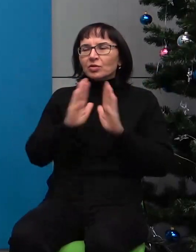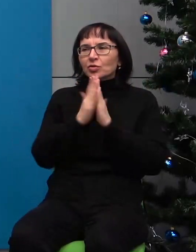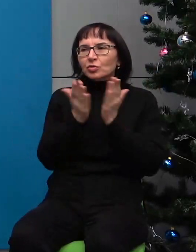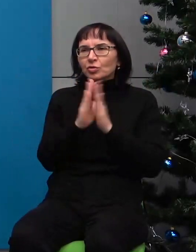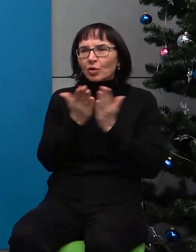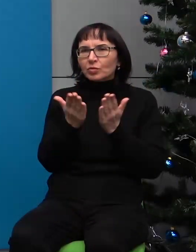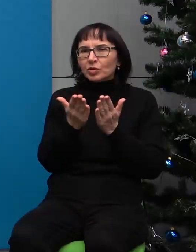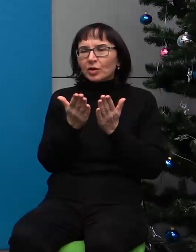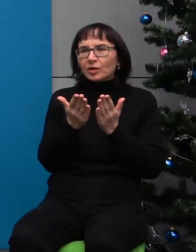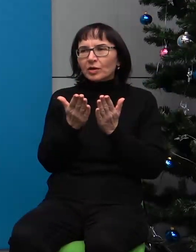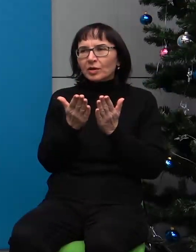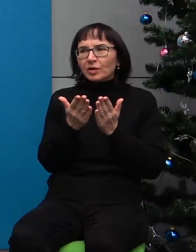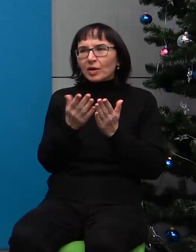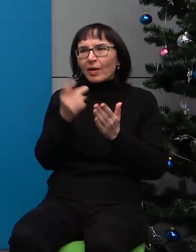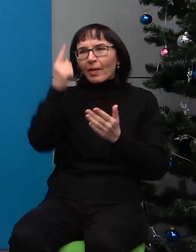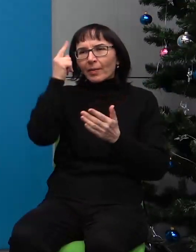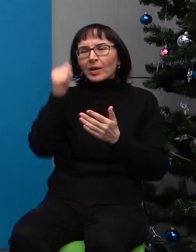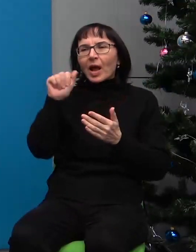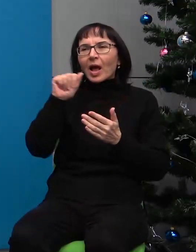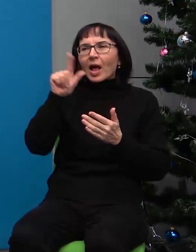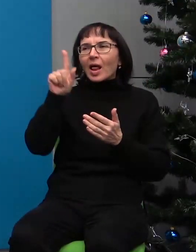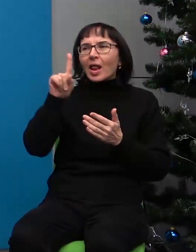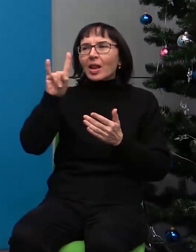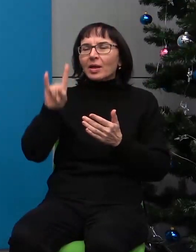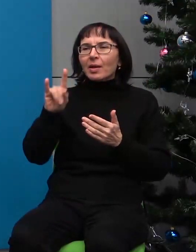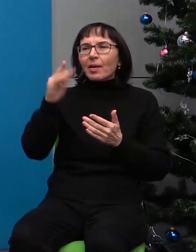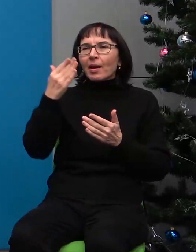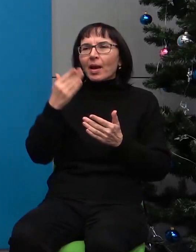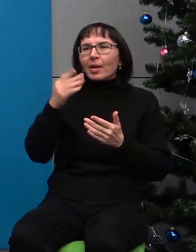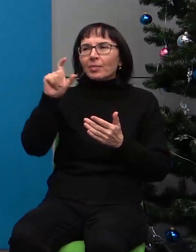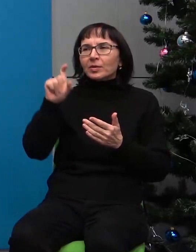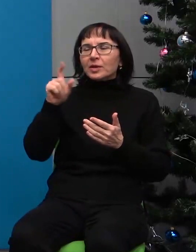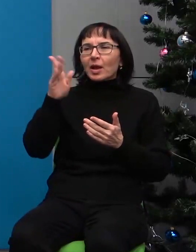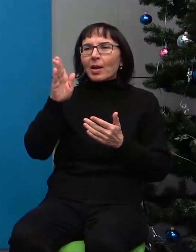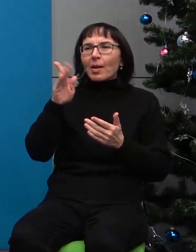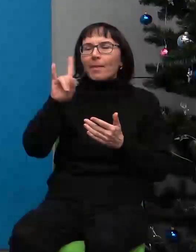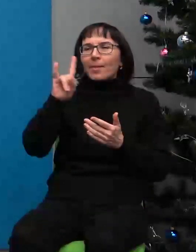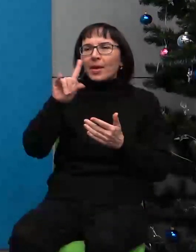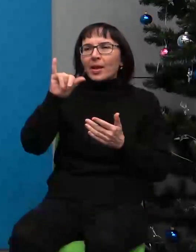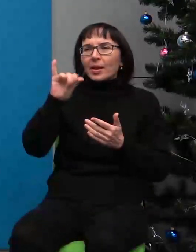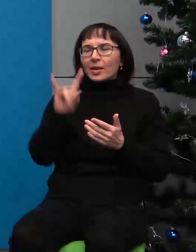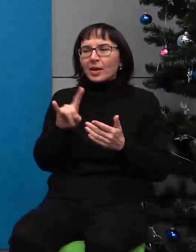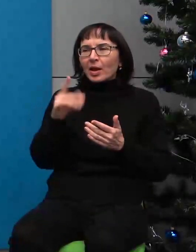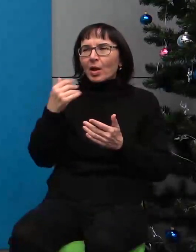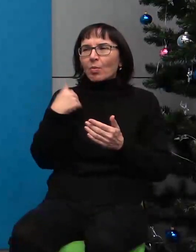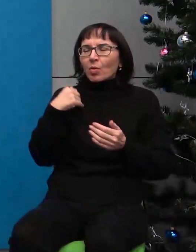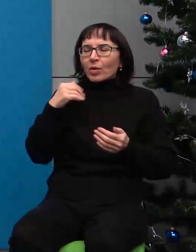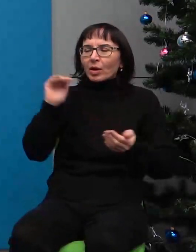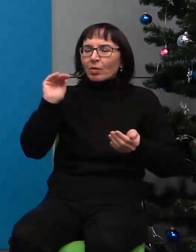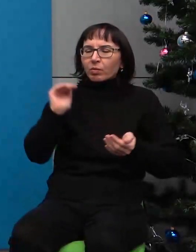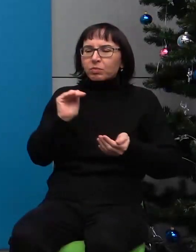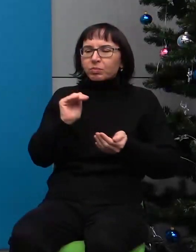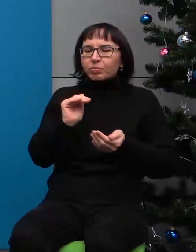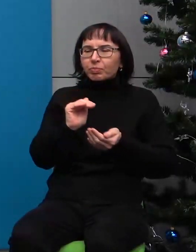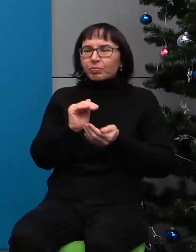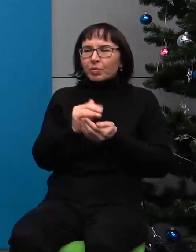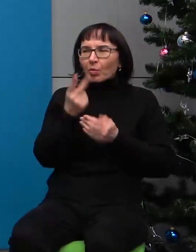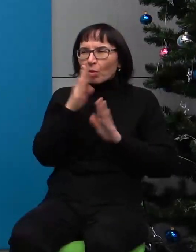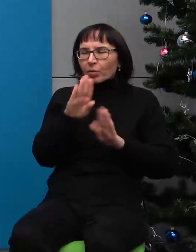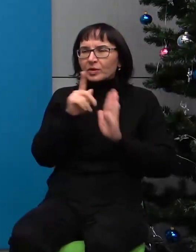Pamiętacie państwo taki serial Ali McBeal, jak ona taka malutka się zrobiła i tak biegła między tymi biureczkami, ta bohaterka. No to ja właśnie taki malutki byłem,